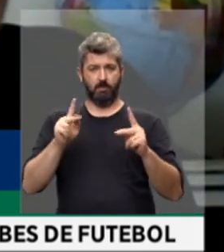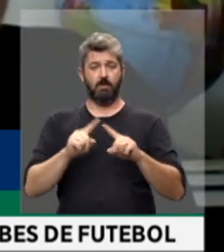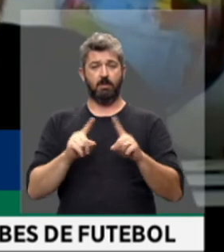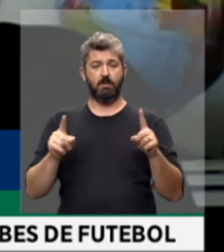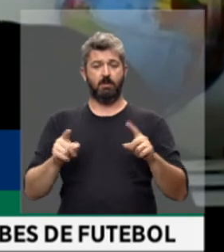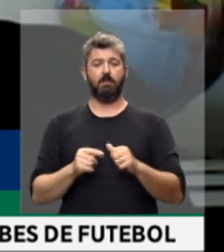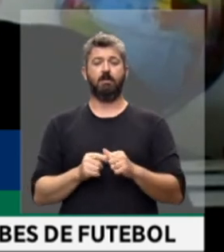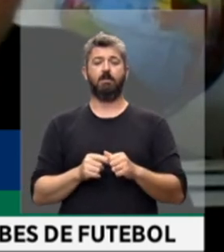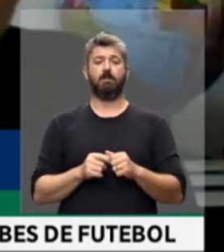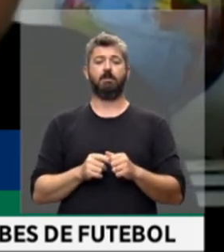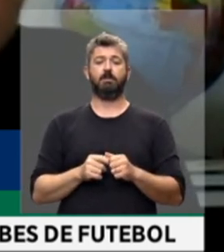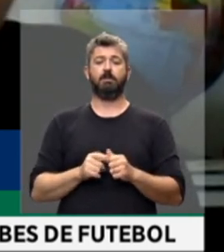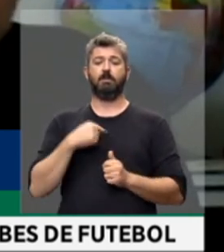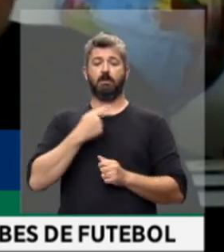DE ATLETAS, DE JOVENS ATLETAS, EX-ATLETAS NA ASSISTÊNCIA